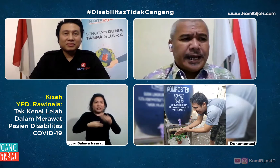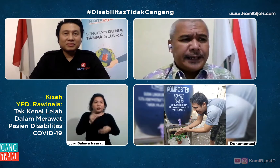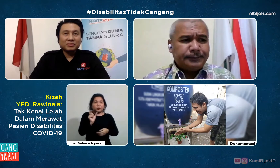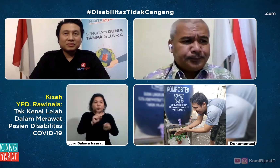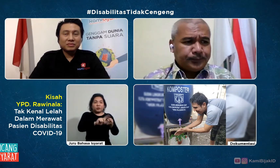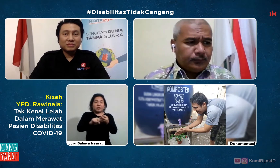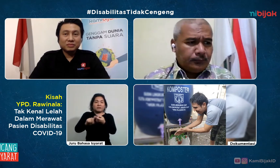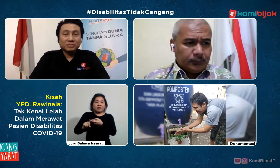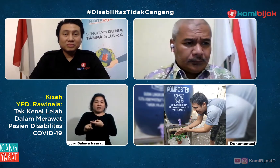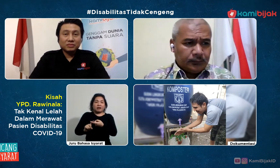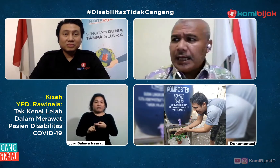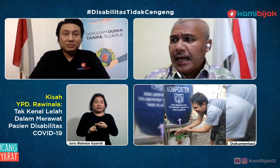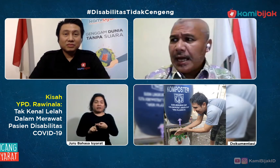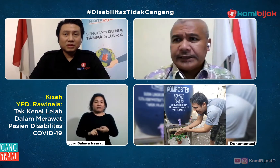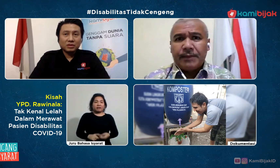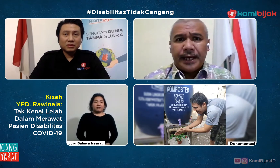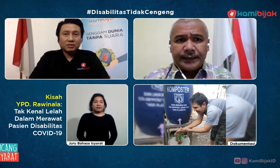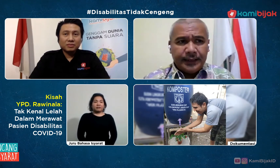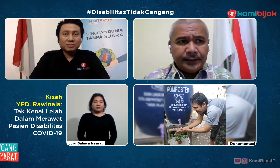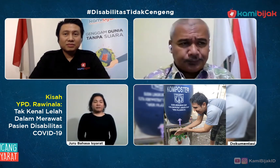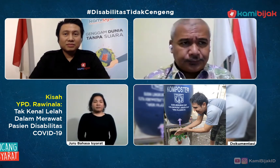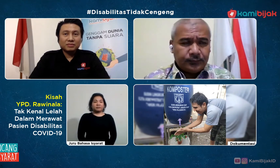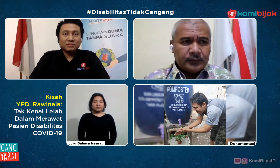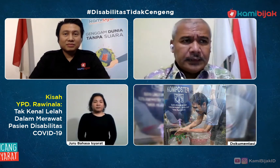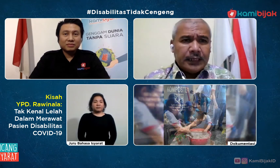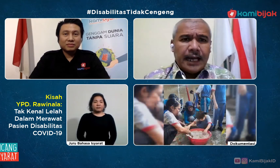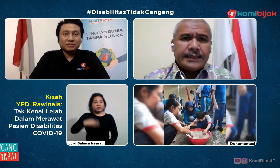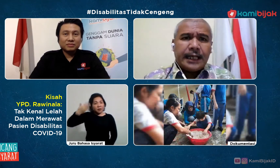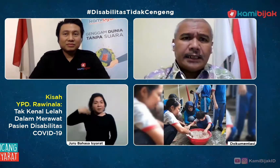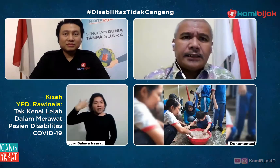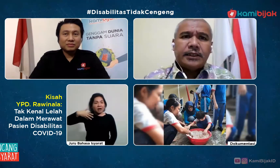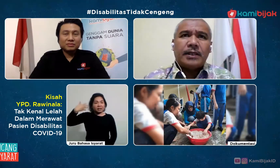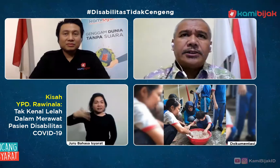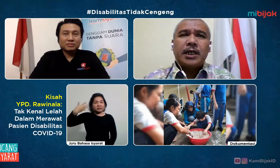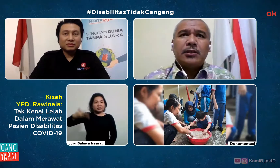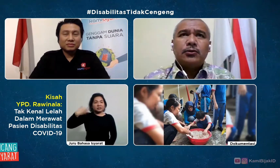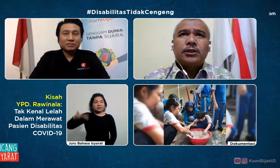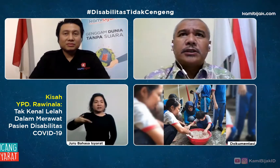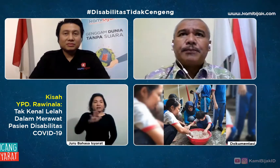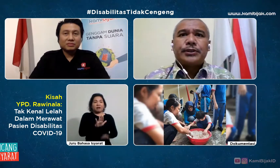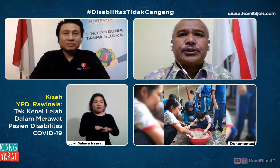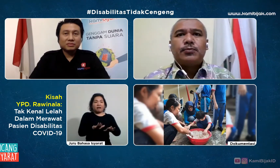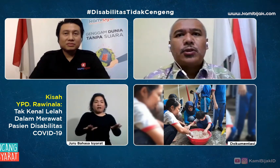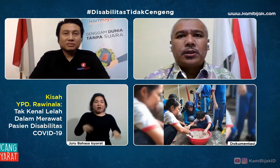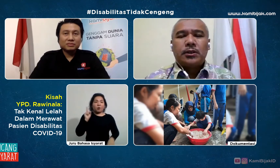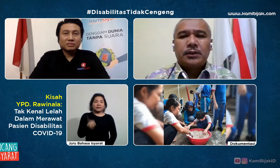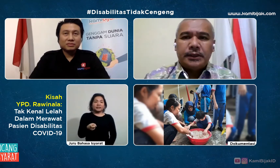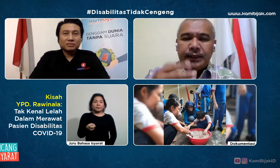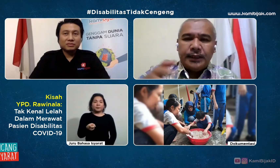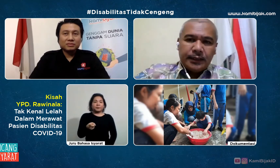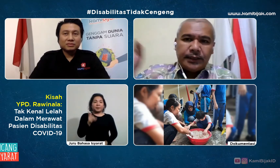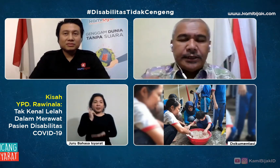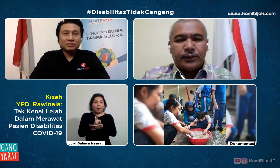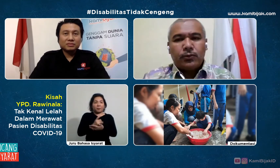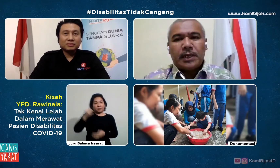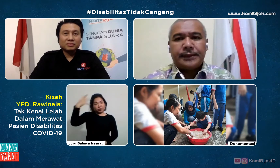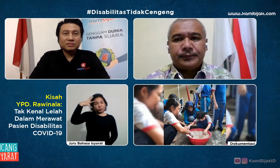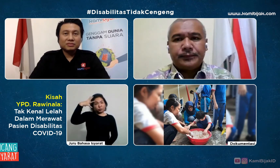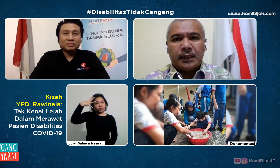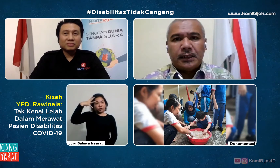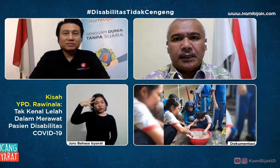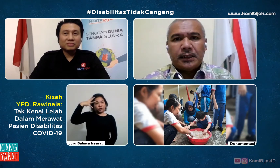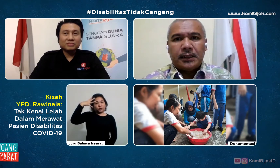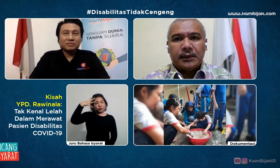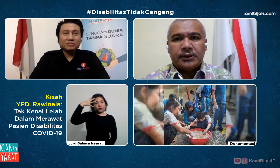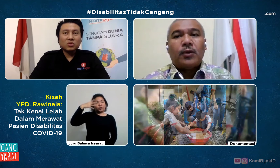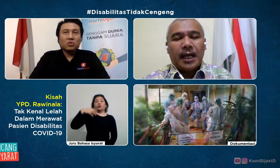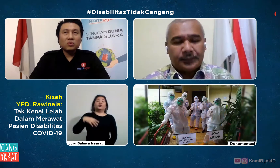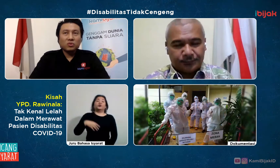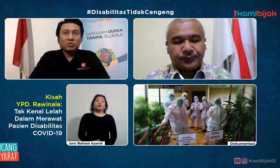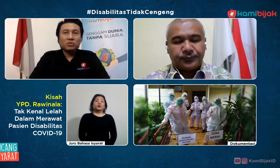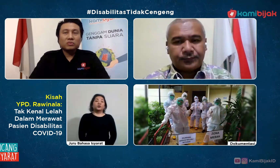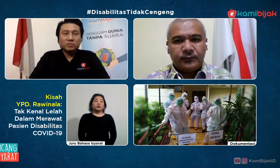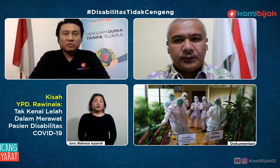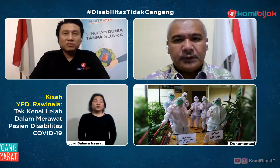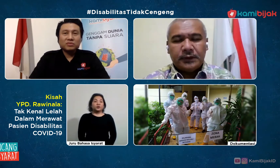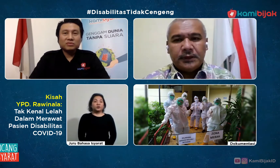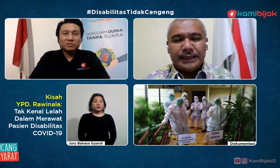kemudian Jika setiap hari anak-anak kita wajibkan untuk tetap berjemur di lingkungan sekolah, demikian.